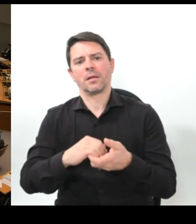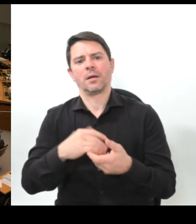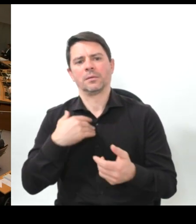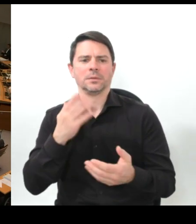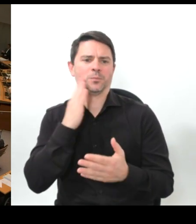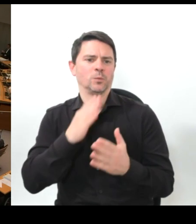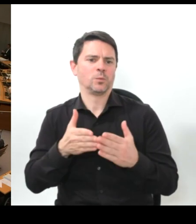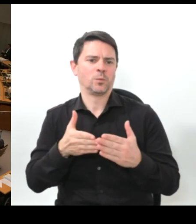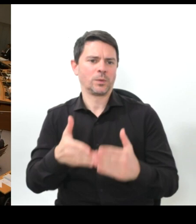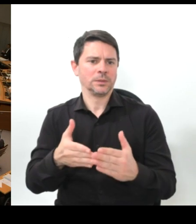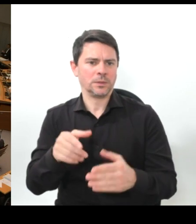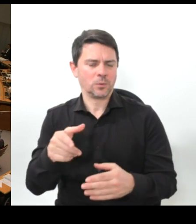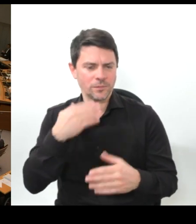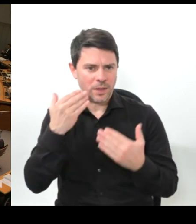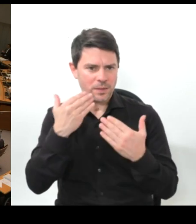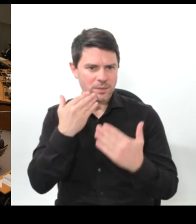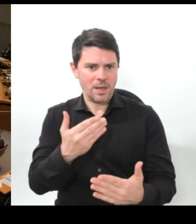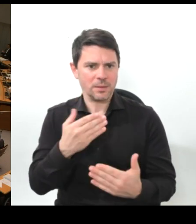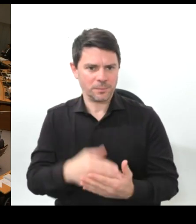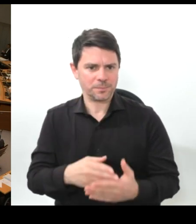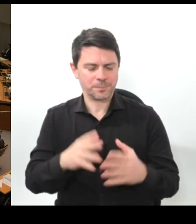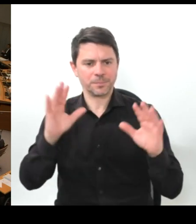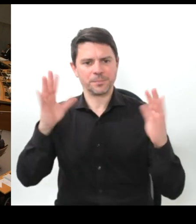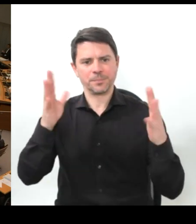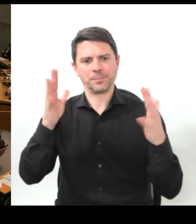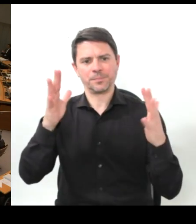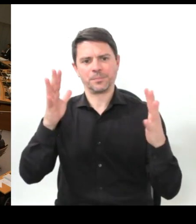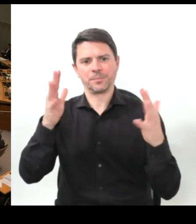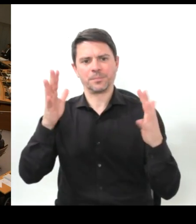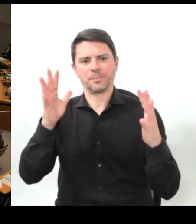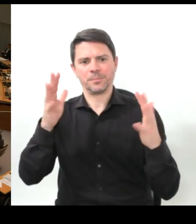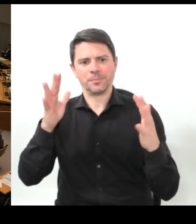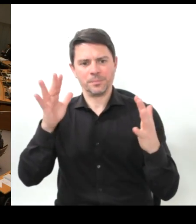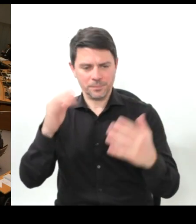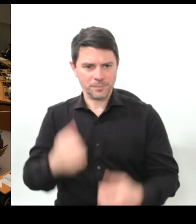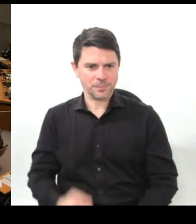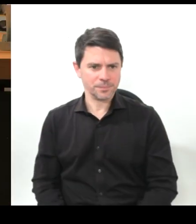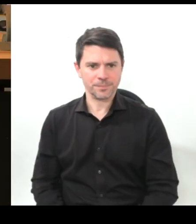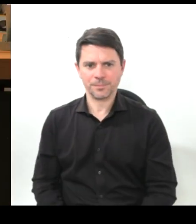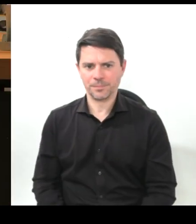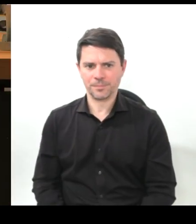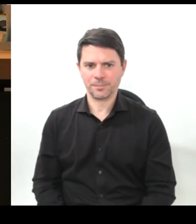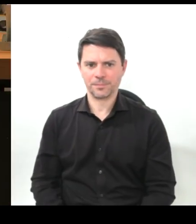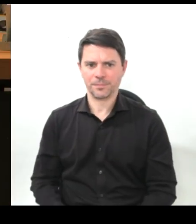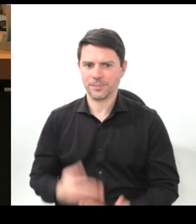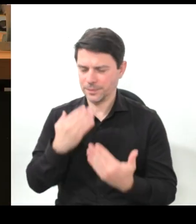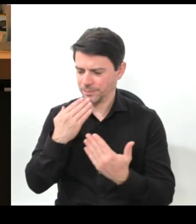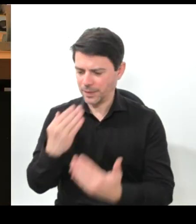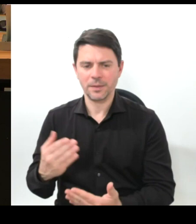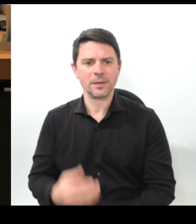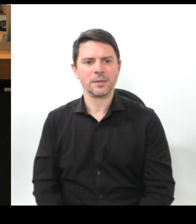Das ist natürlich nicht meine Art, hier zu spät zu erscheinen. Ganz im Gegenteil. Ich war schon ganz motiviert und